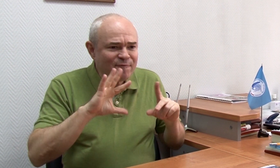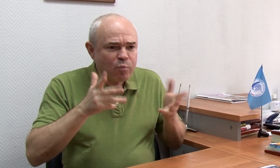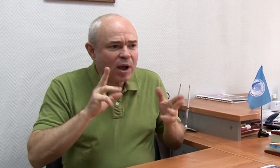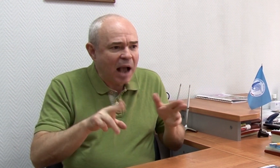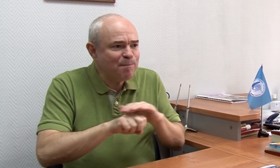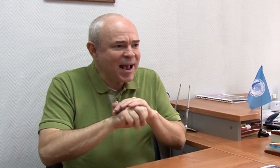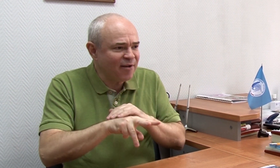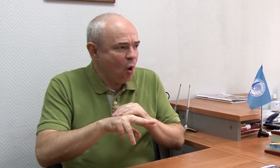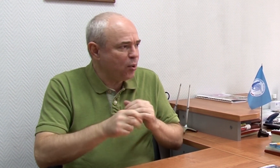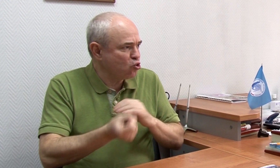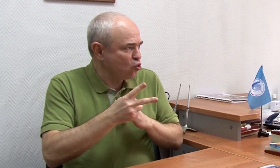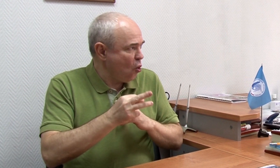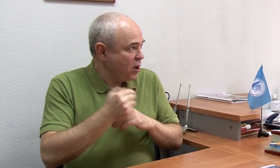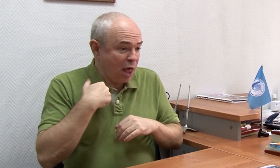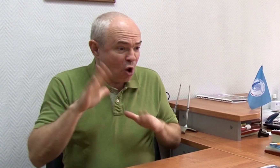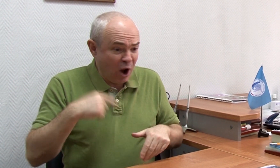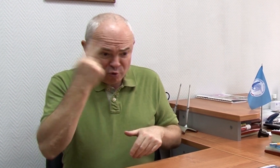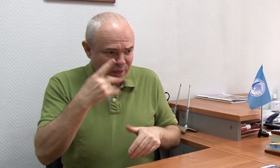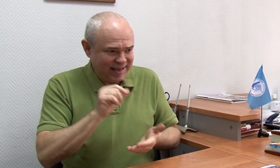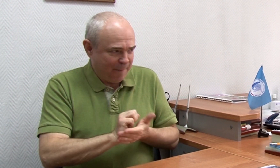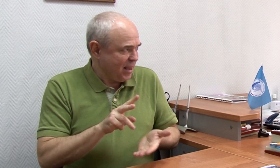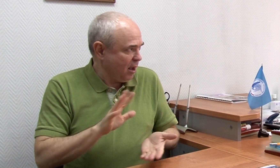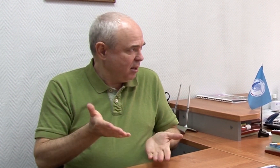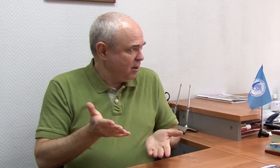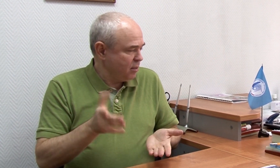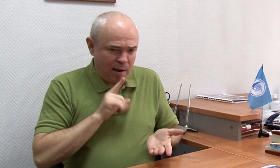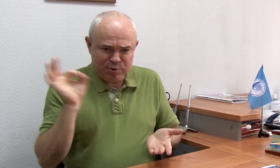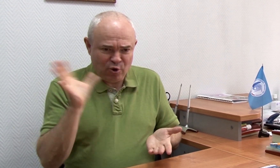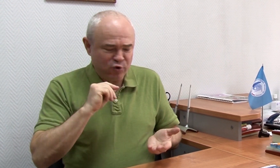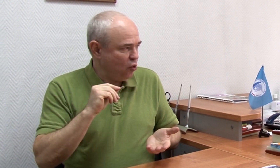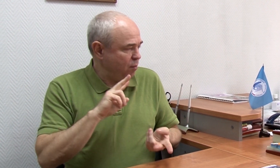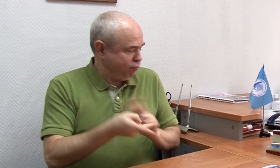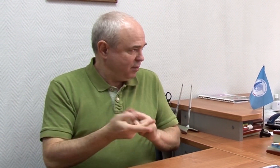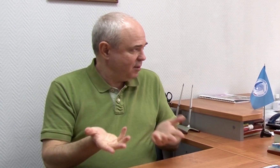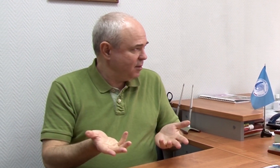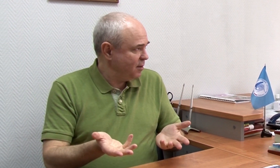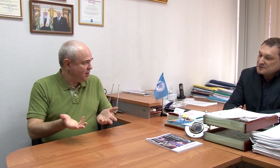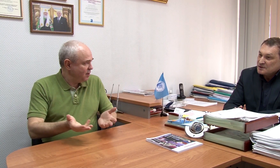И вообще как произошло их бегство? Я лично даже не заметил. Так быстро всё случилось.